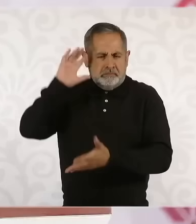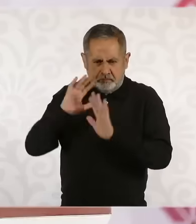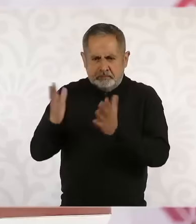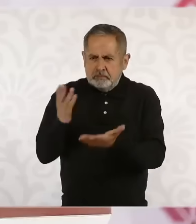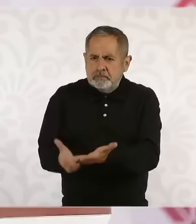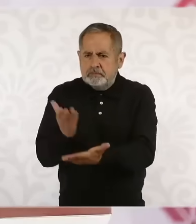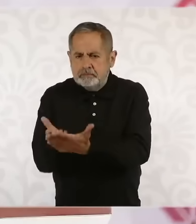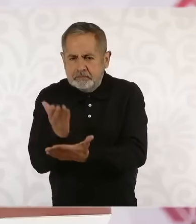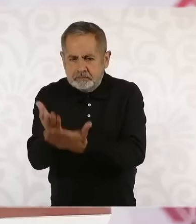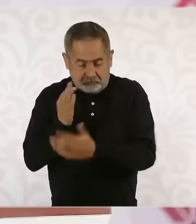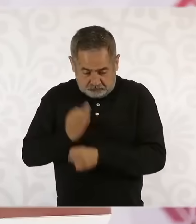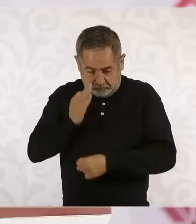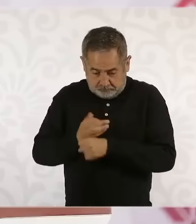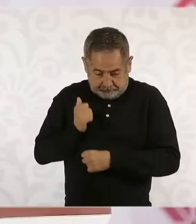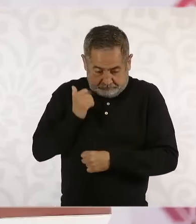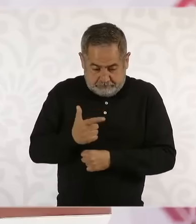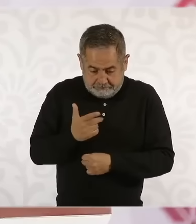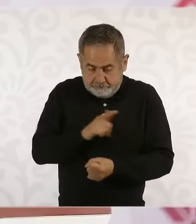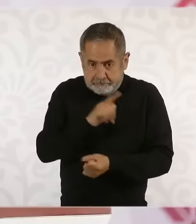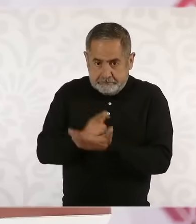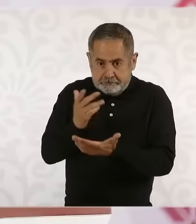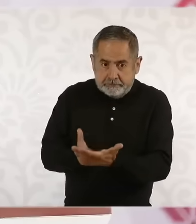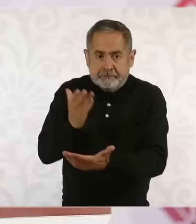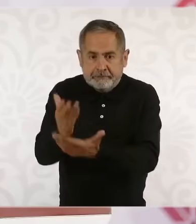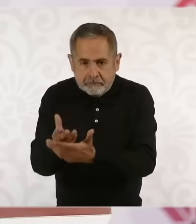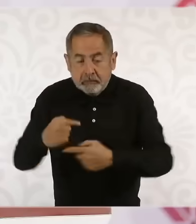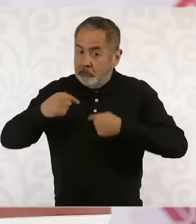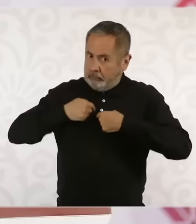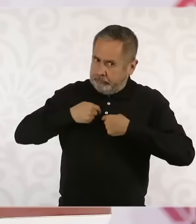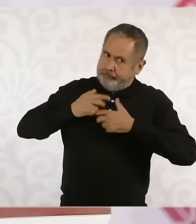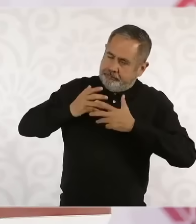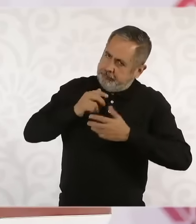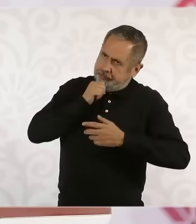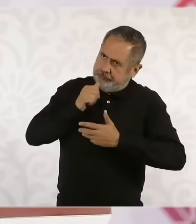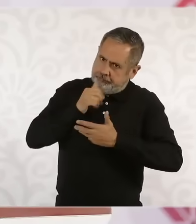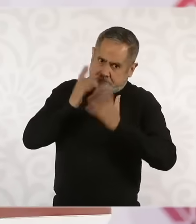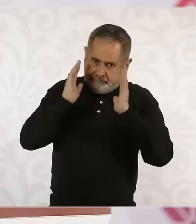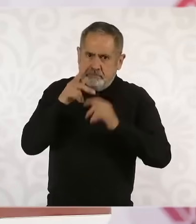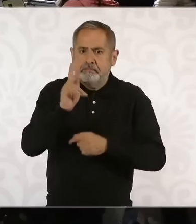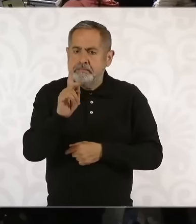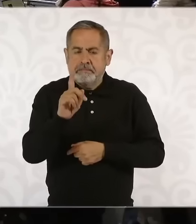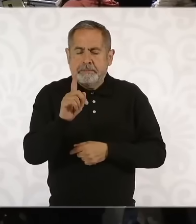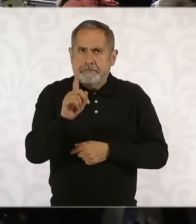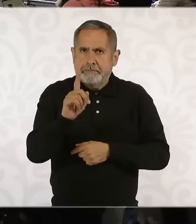Ahorita no hay alguna que estemos nosotros informados al día de hoy, pero este pues ha hecho